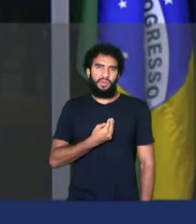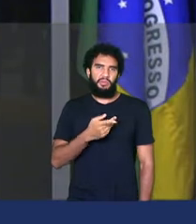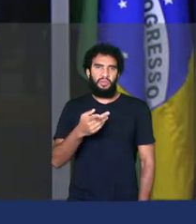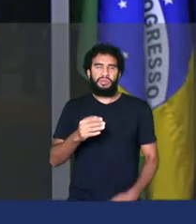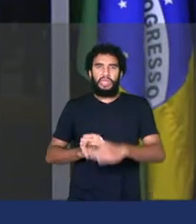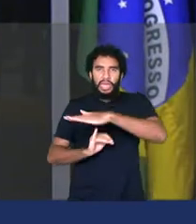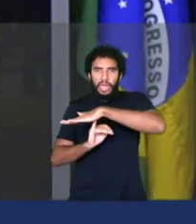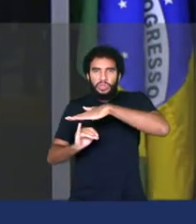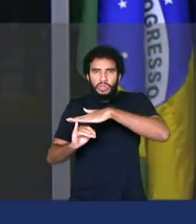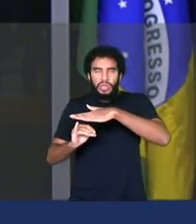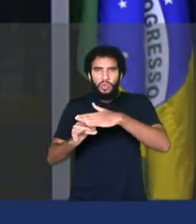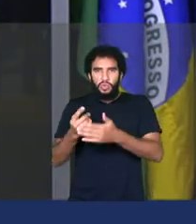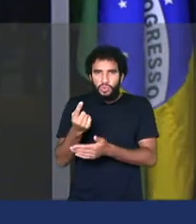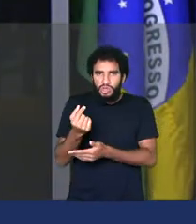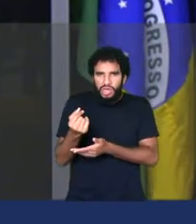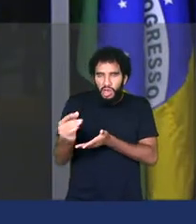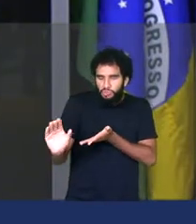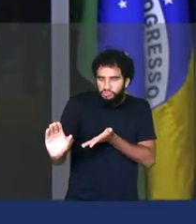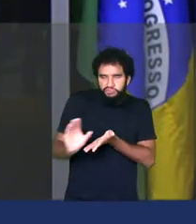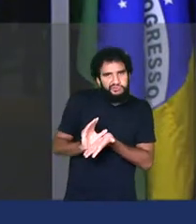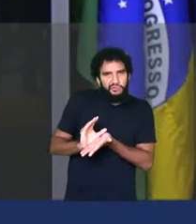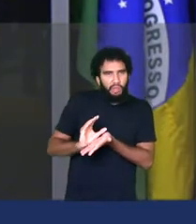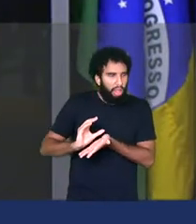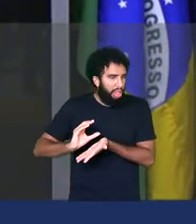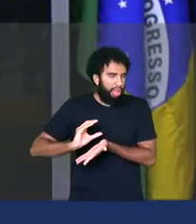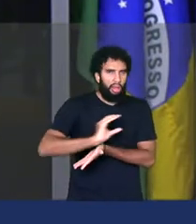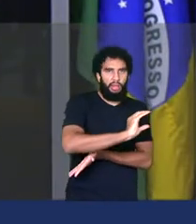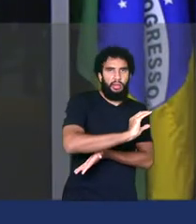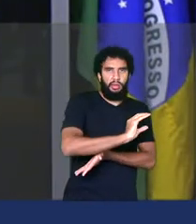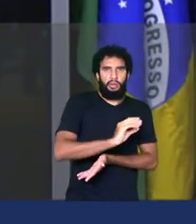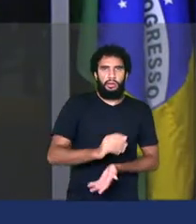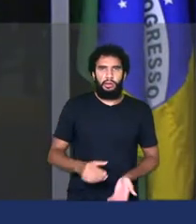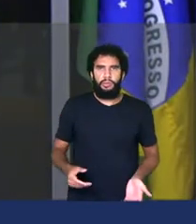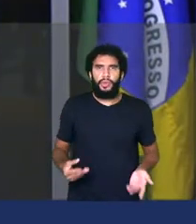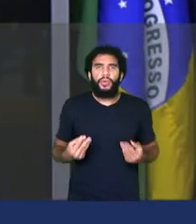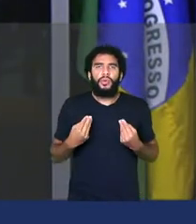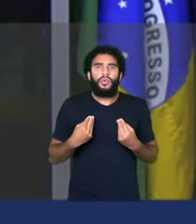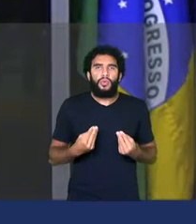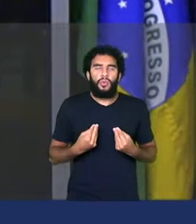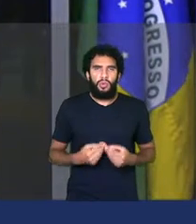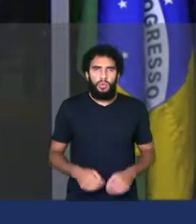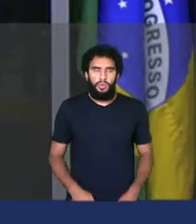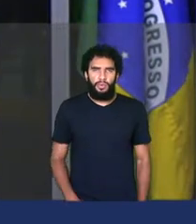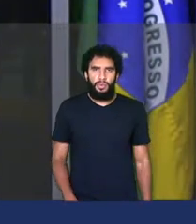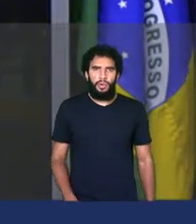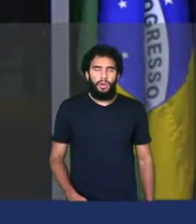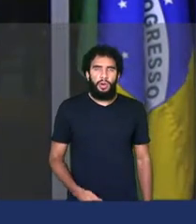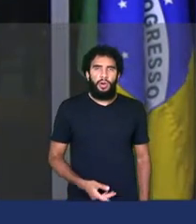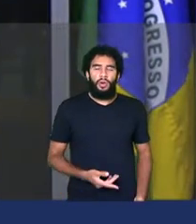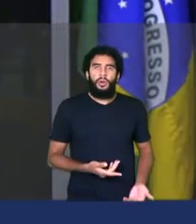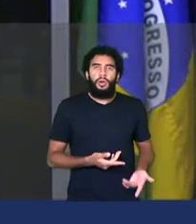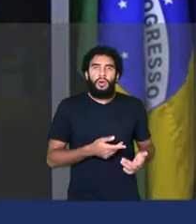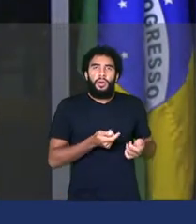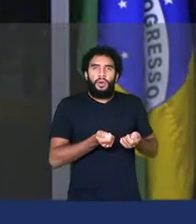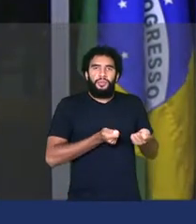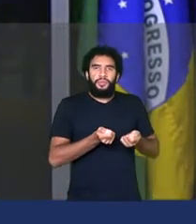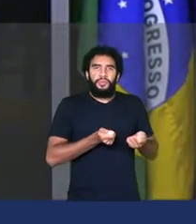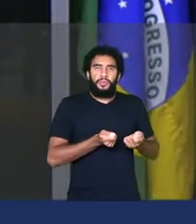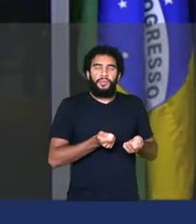PARA VER COMO ELAS VIVEM PARA ANTES PEDIR PARA TIRAR DINHEIRO DAS ENTIDADES, REPASSES DAS ENTIDADES E PASSAR POR UMA PASTA QUE ESTÁ SENDO GERIDA POR UMA PRÉ